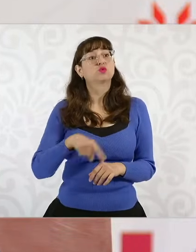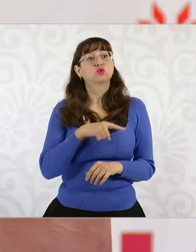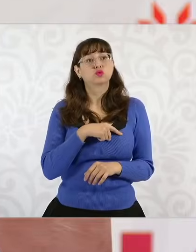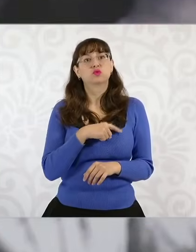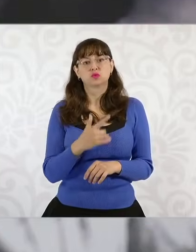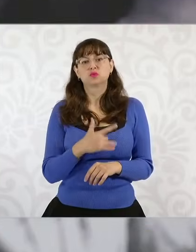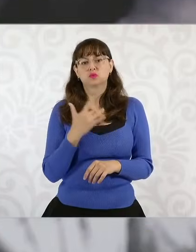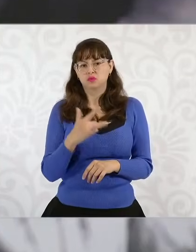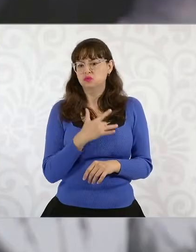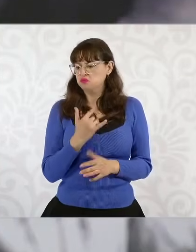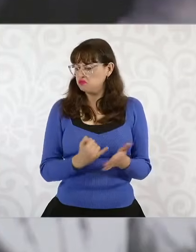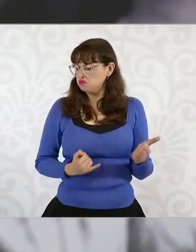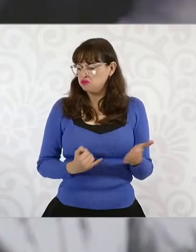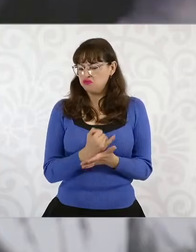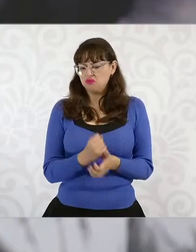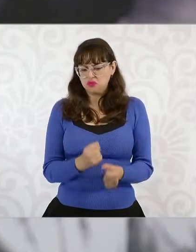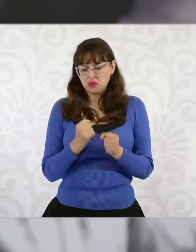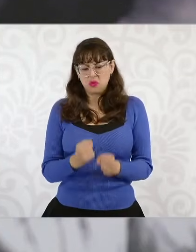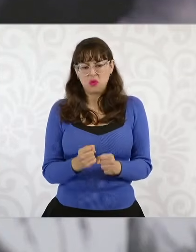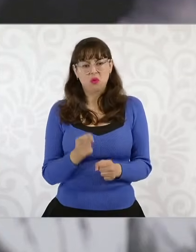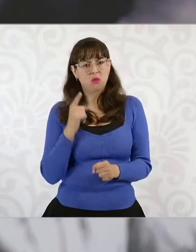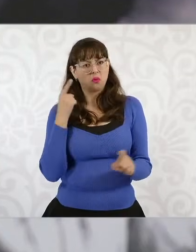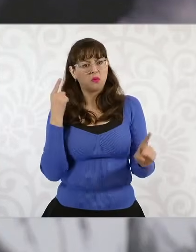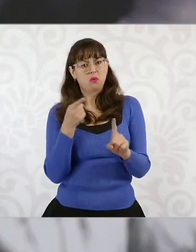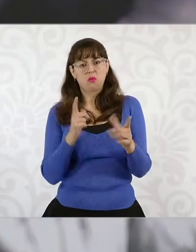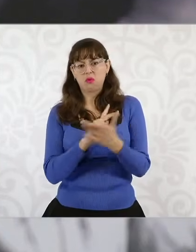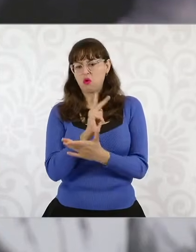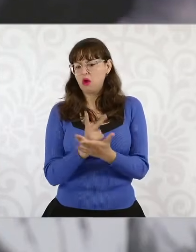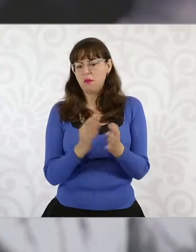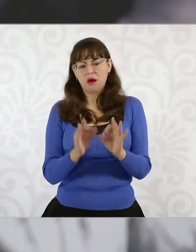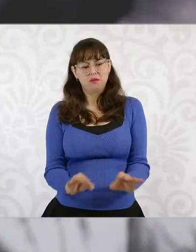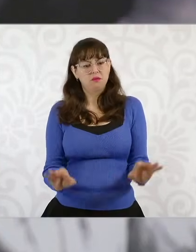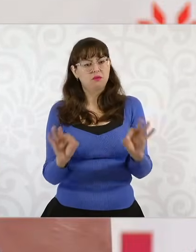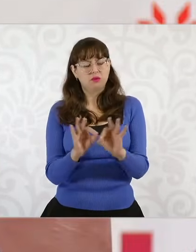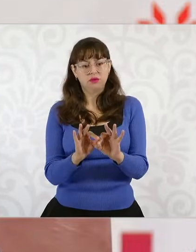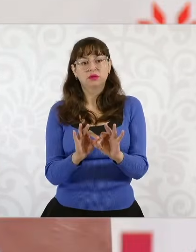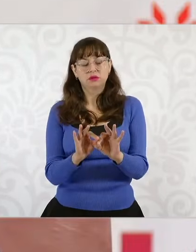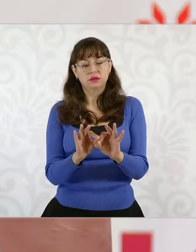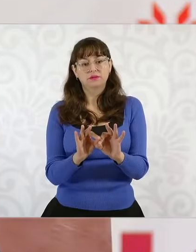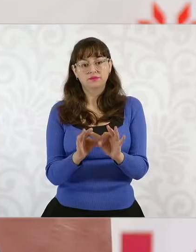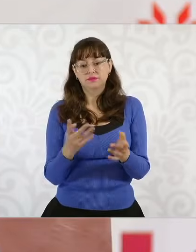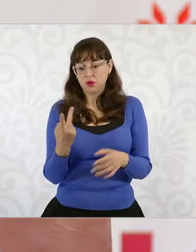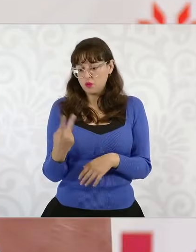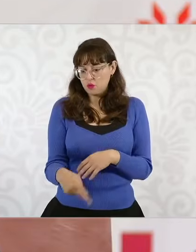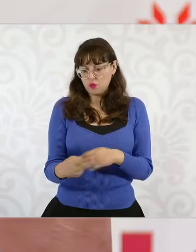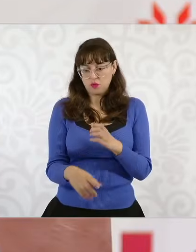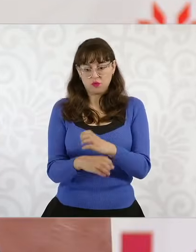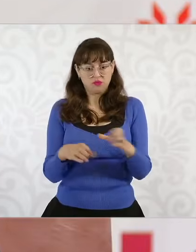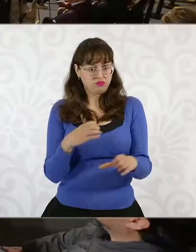con esta determinación porque es un programa muy importante, ya que nuestro patrimonio no se vende.